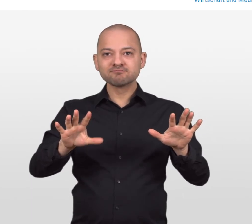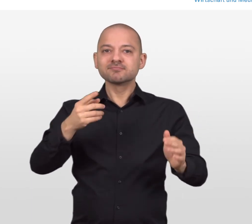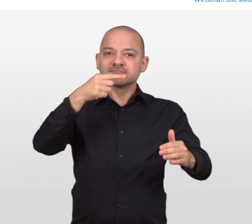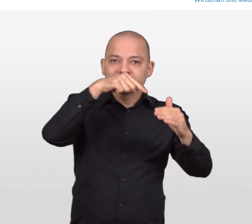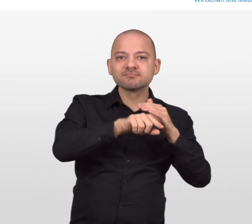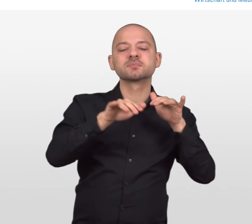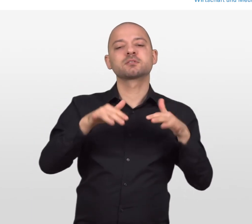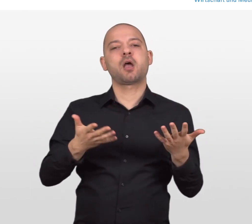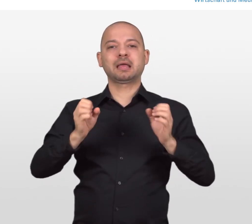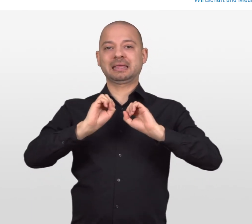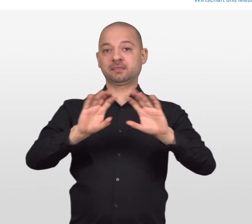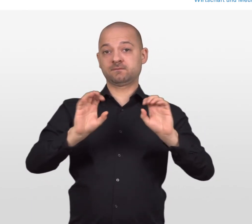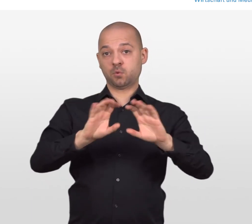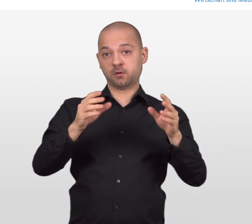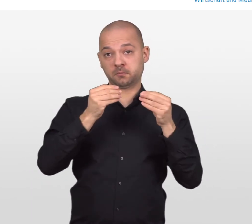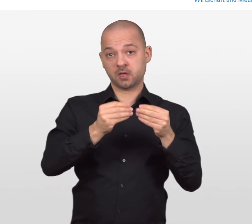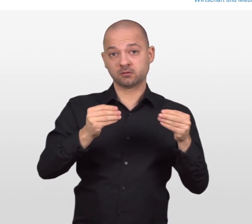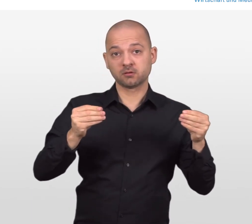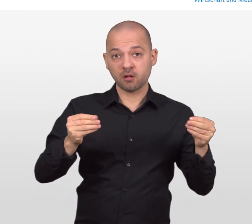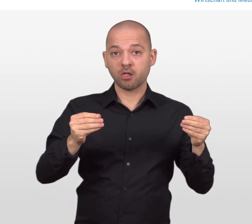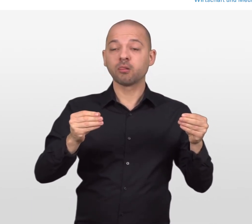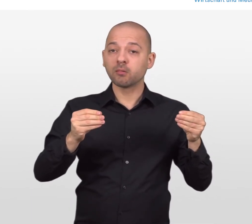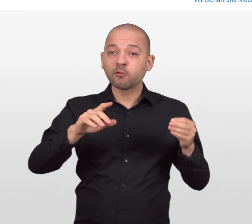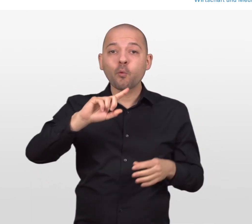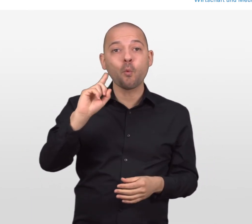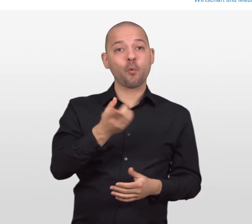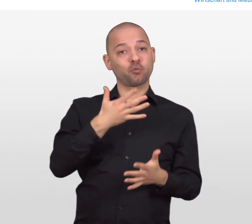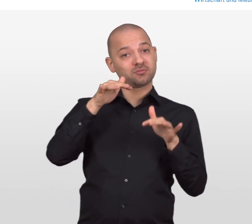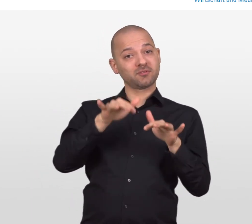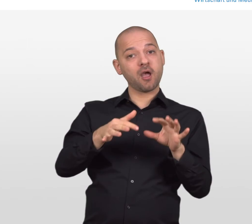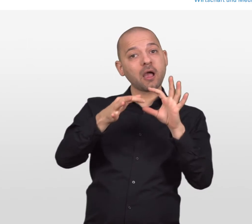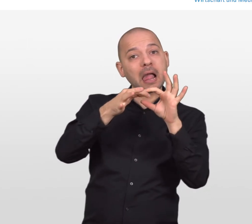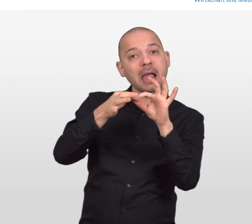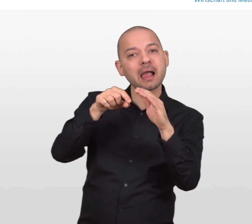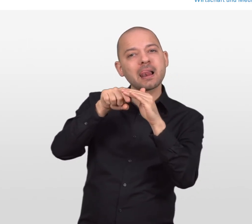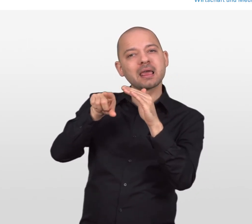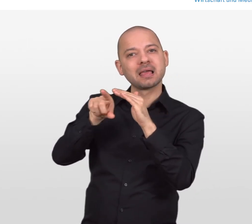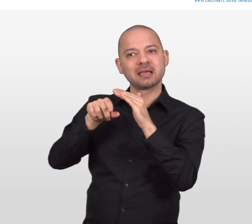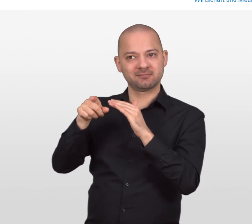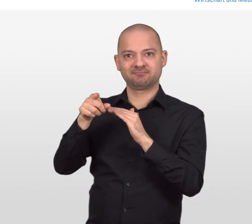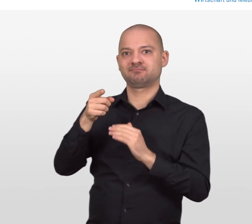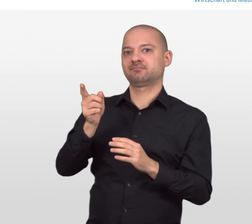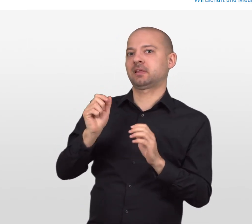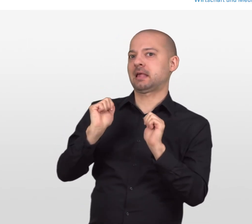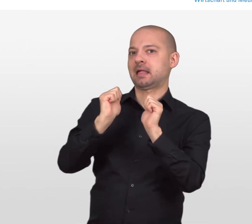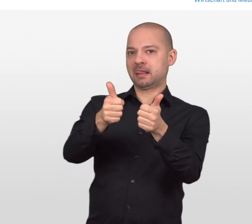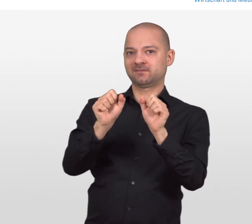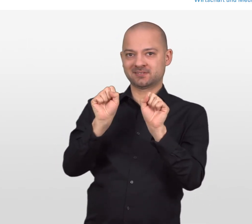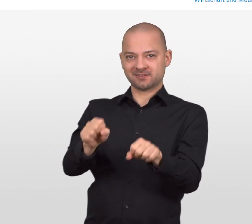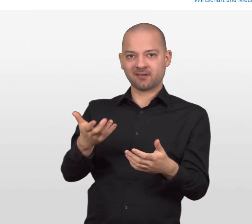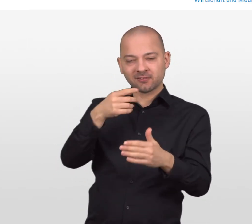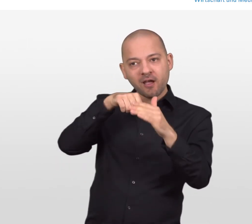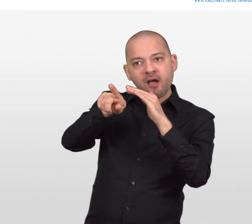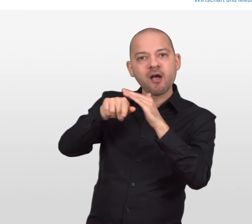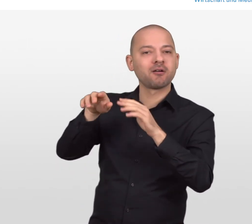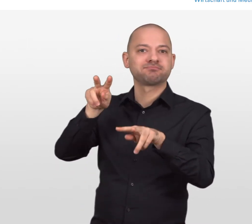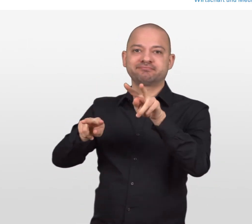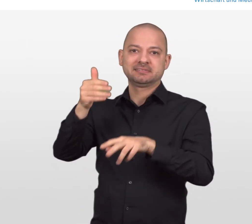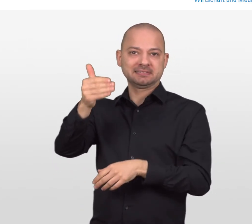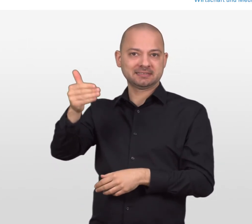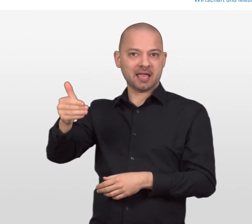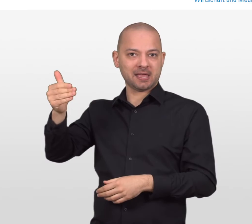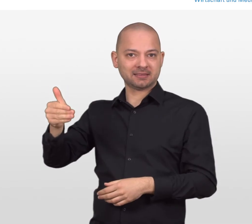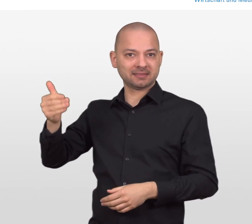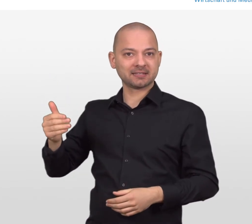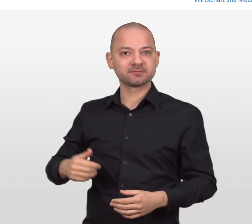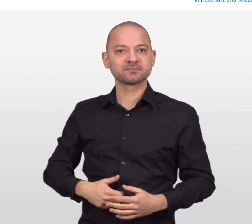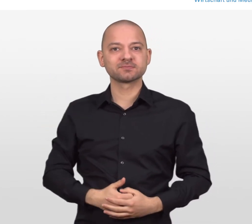gibt es Informationsmaterialien und hilfreiche Links auf andere Seiten.